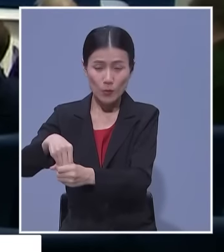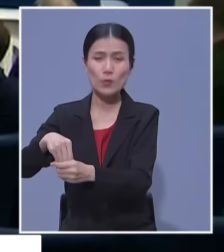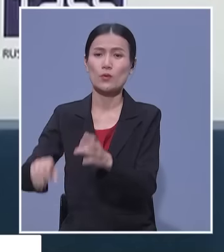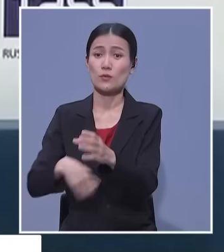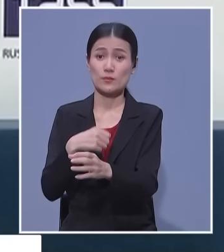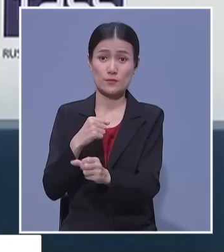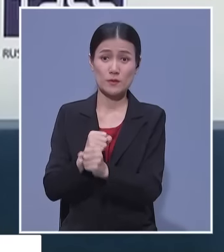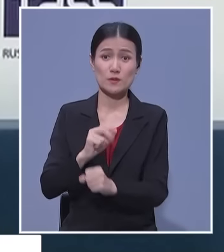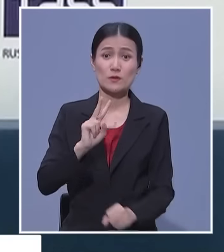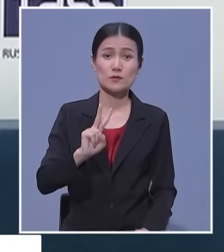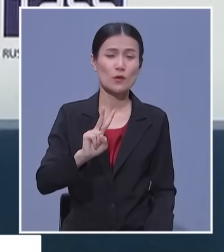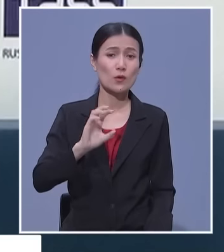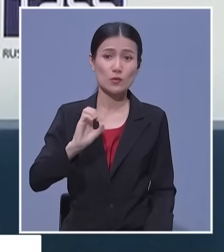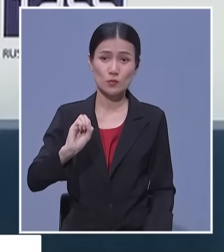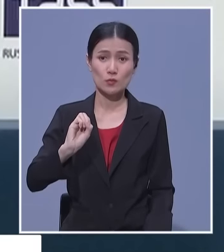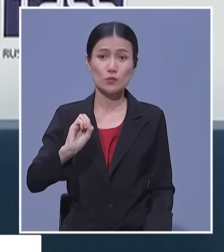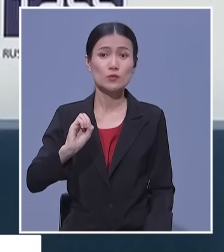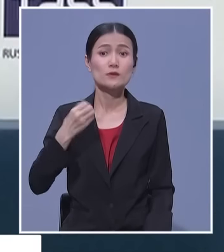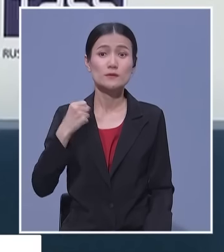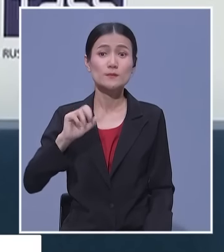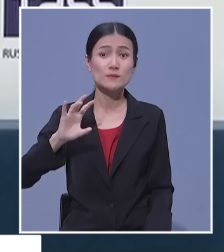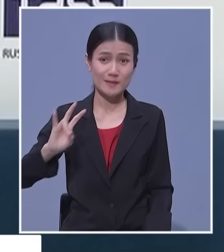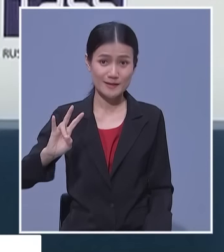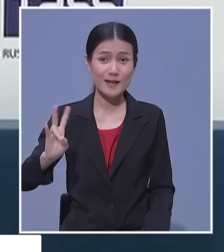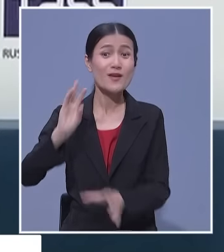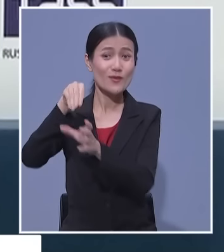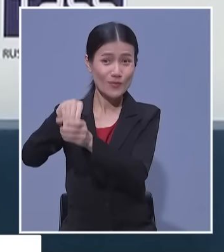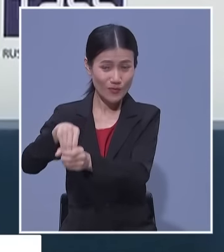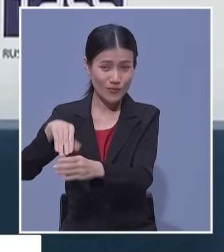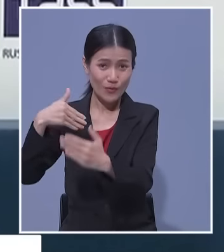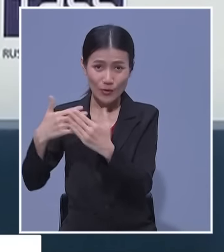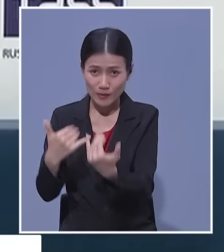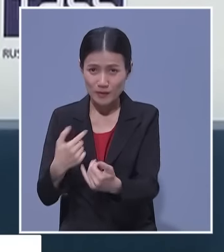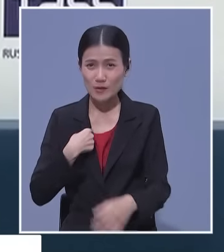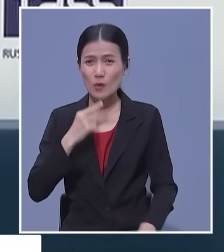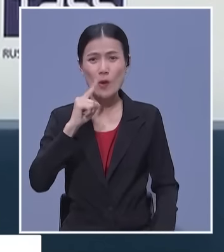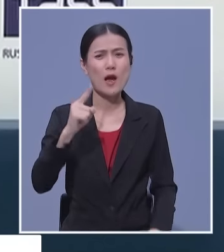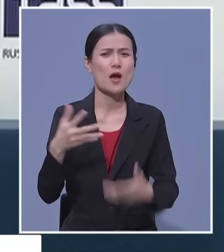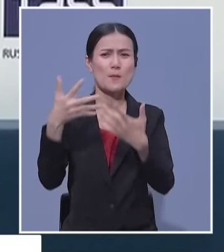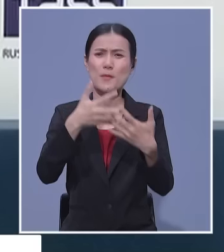2017 ยังได้วิพากษ์สหรัฐนะคะหลังจากที่ มีรายงานกระแสข่าวว่าสหรัฐจะยกเลิกข้อ